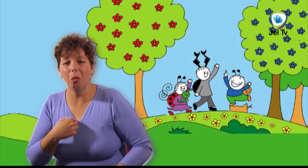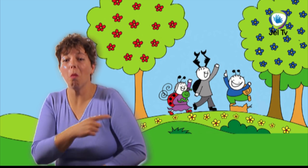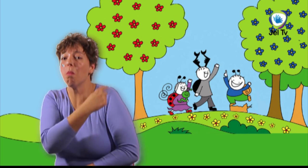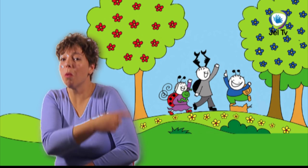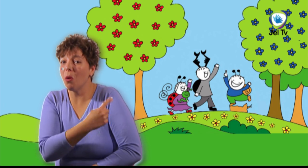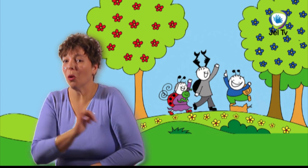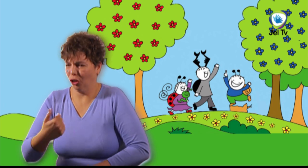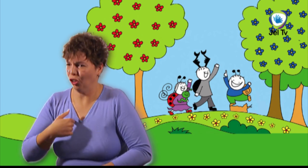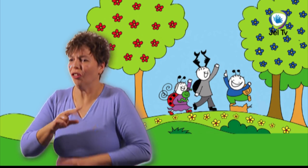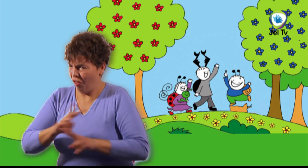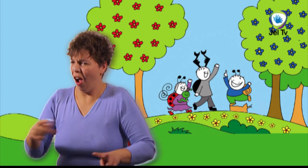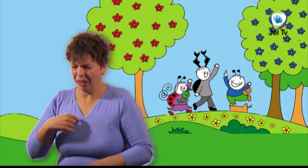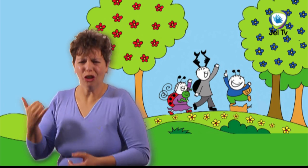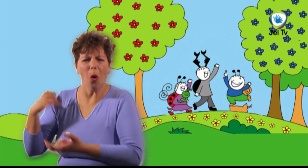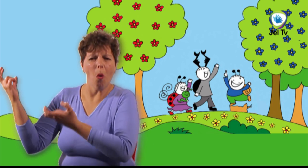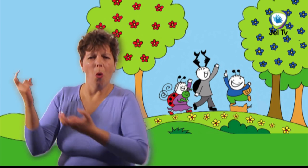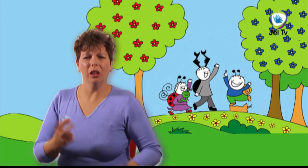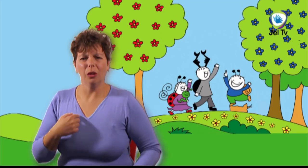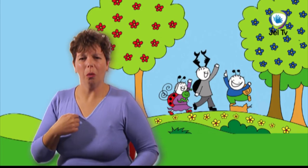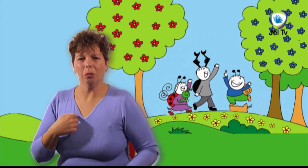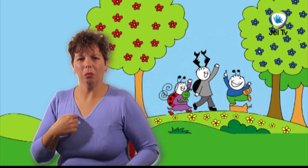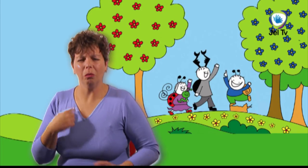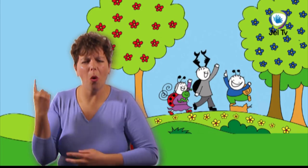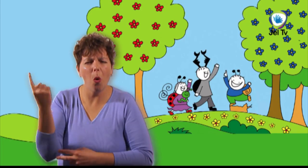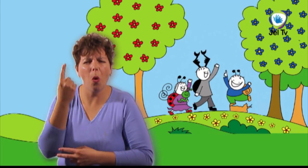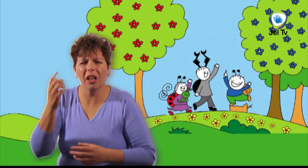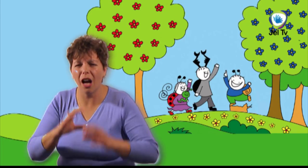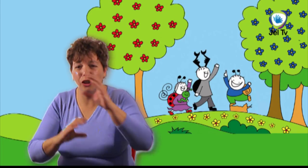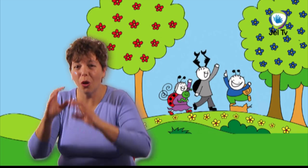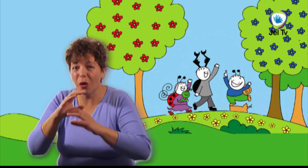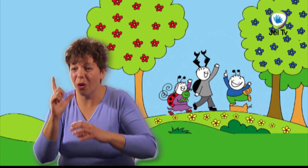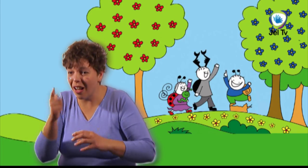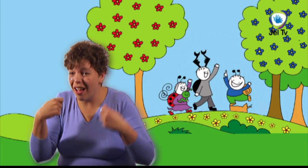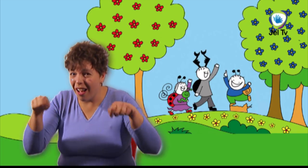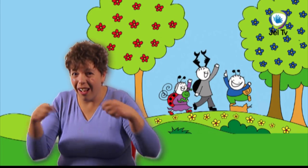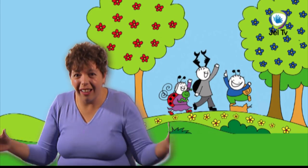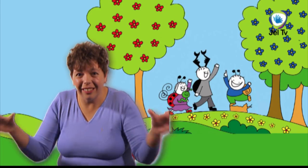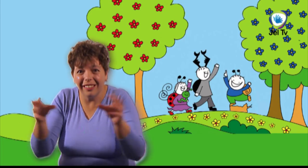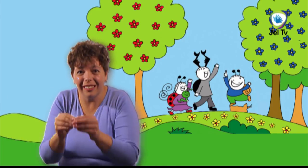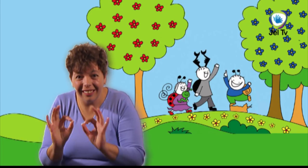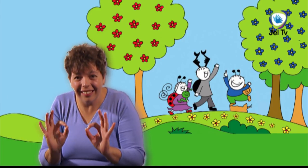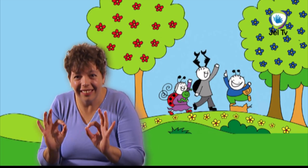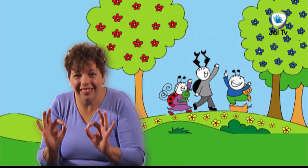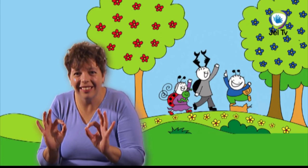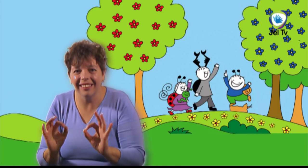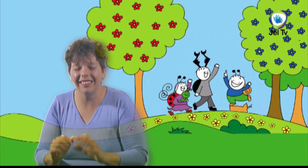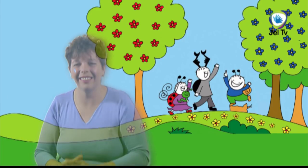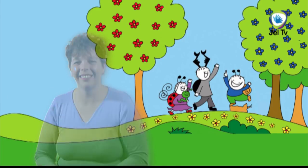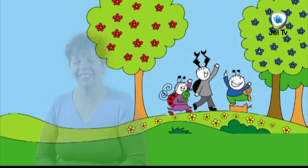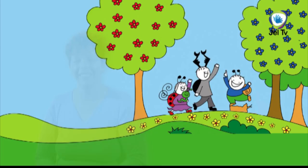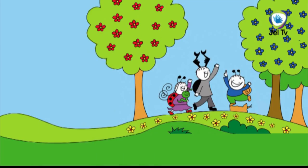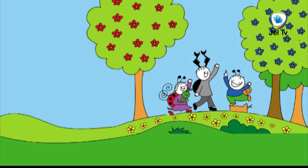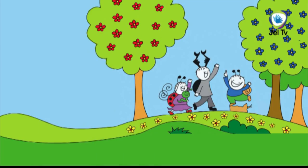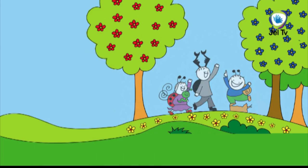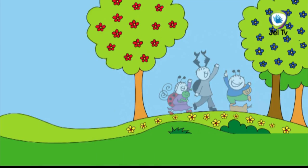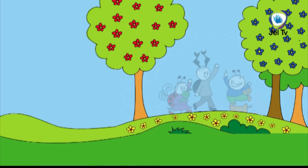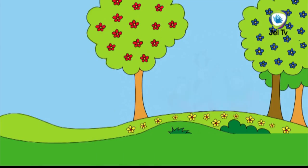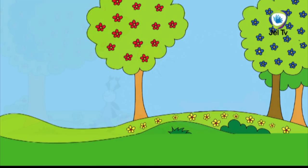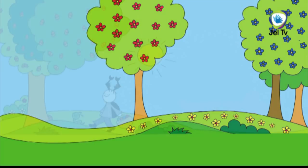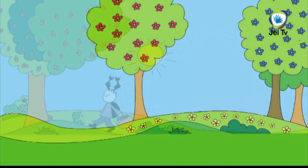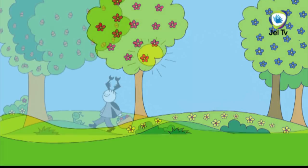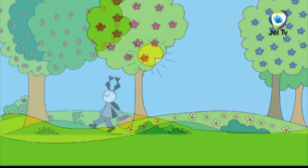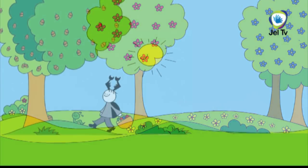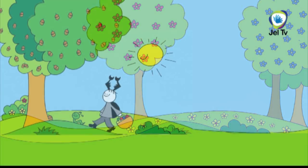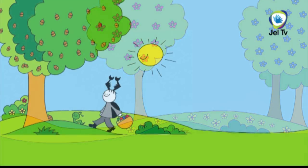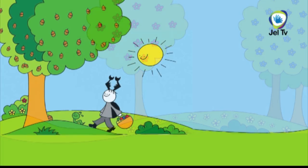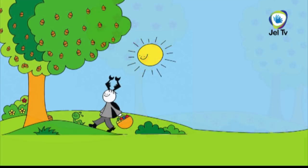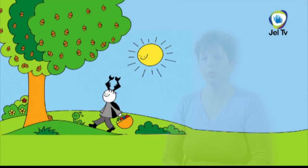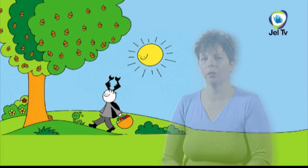Óriási tornyot épitünk majd!